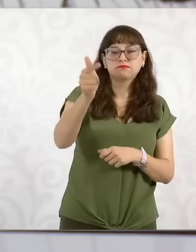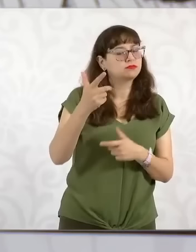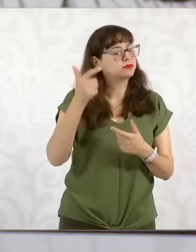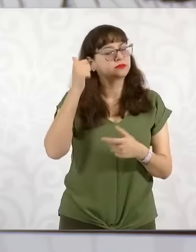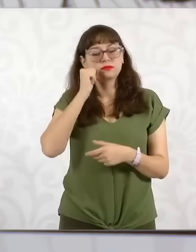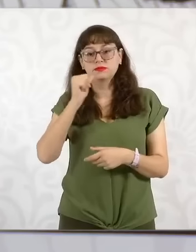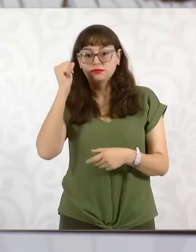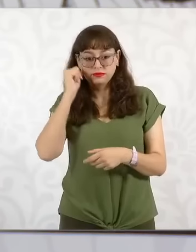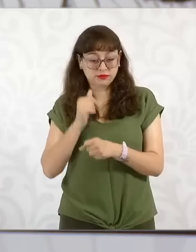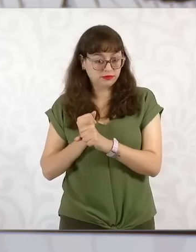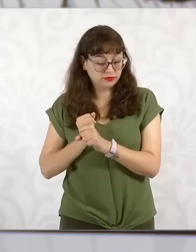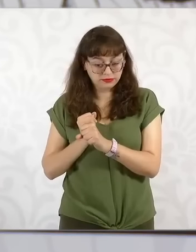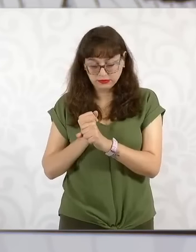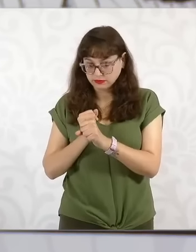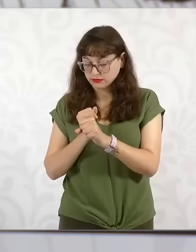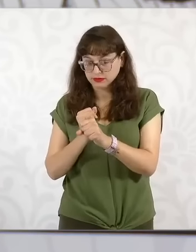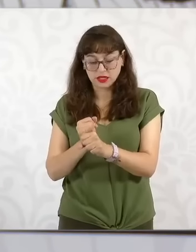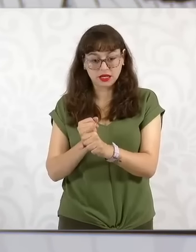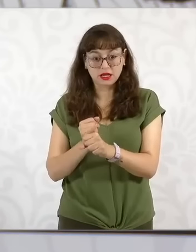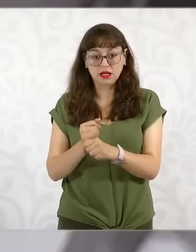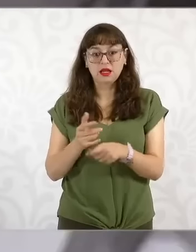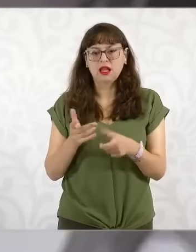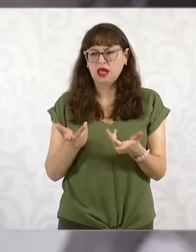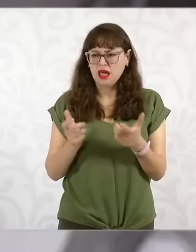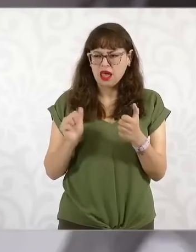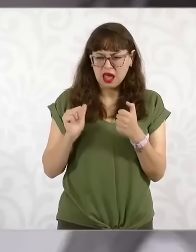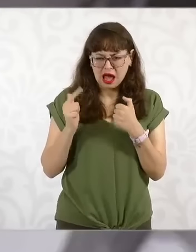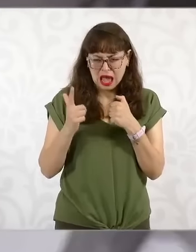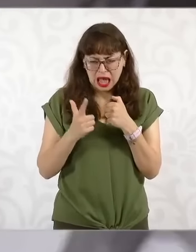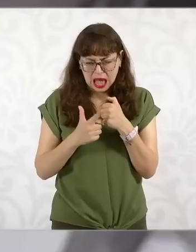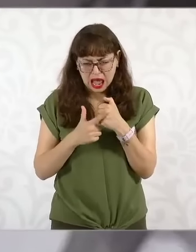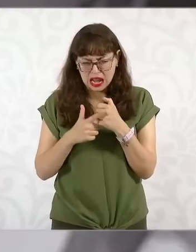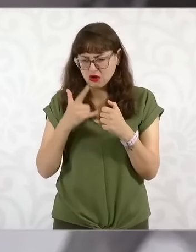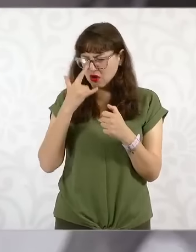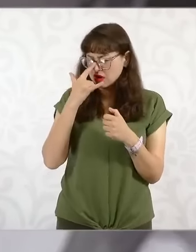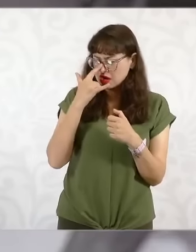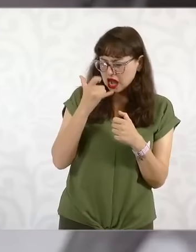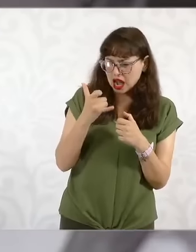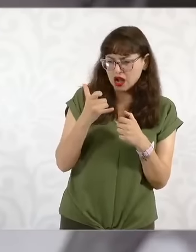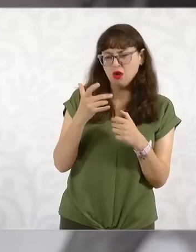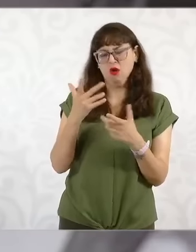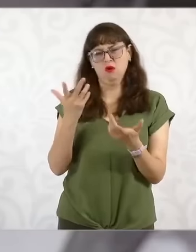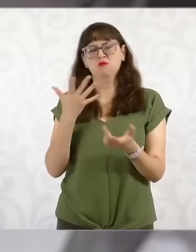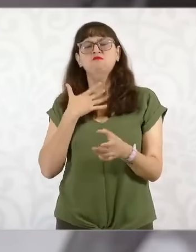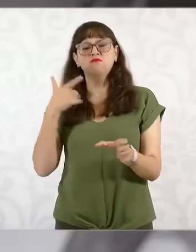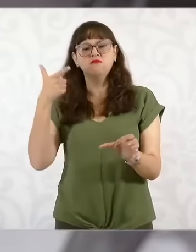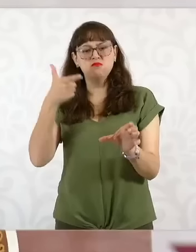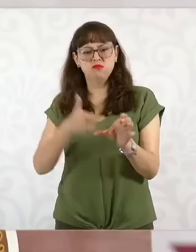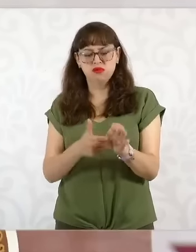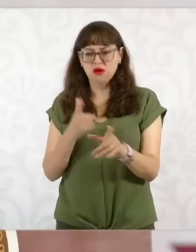además se encuentra que hay un transporte ilegal de combustible, ¿cómo se identifica?